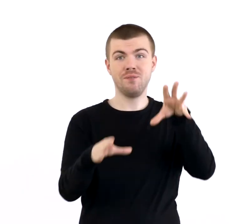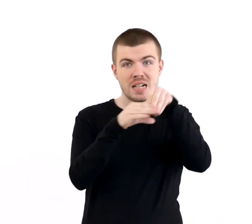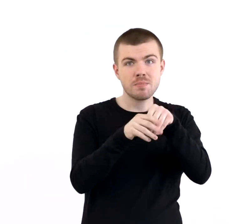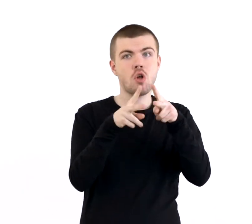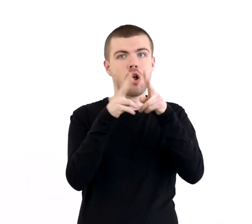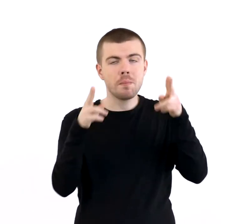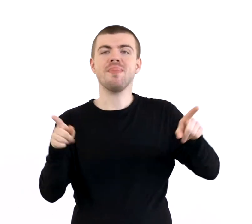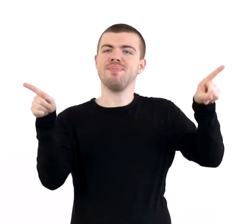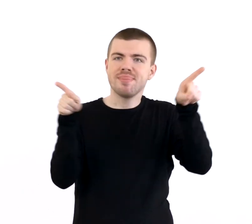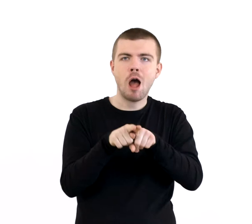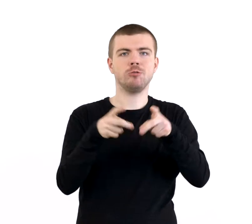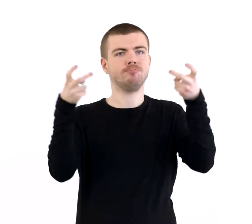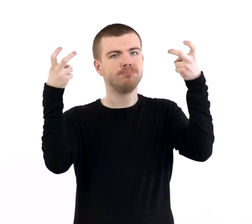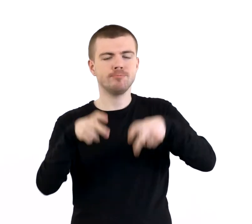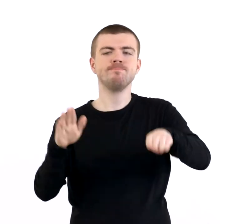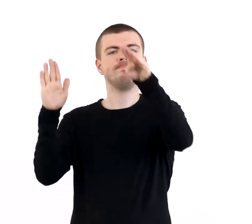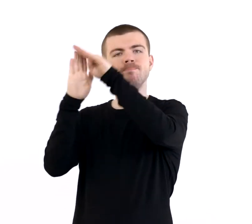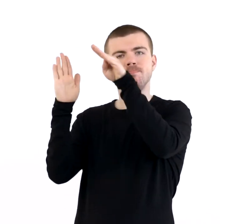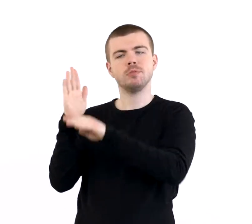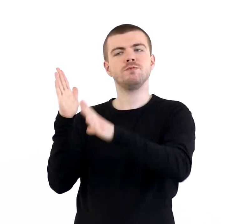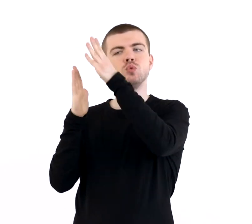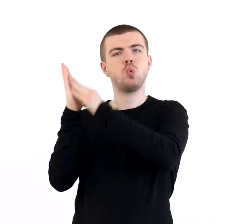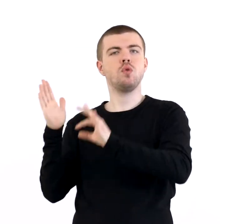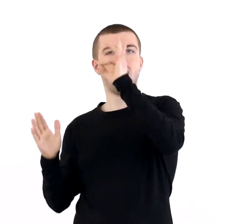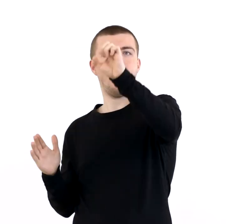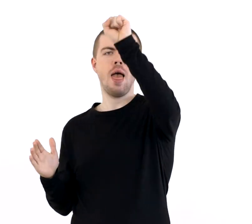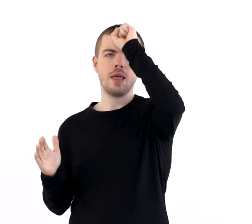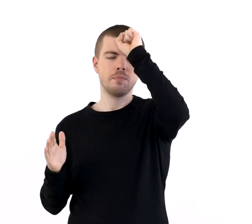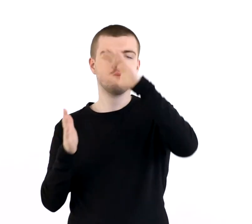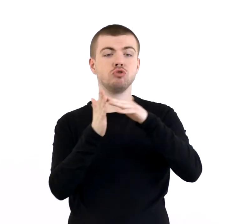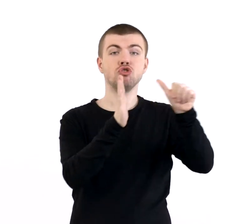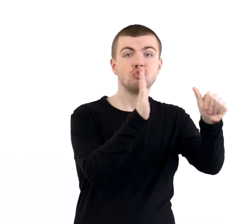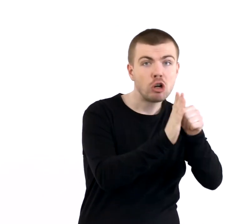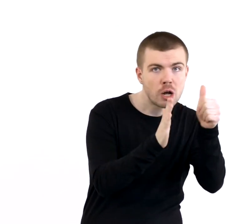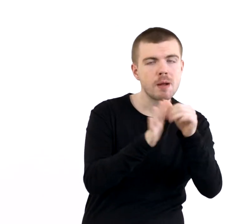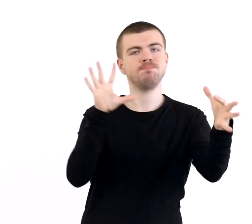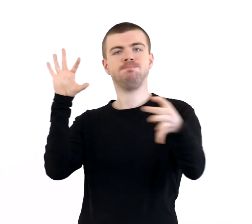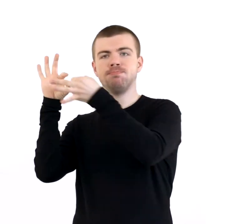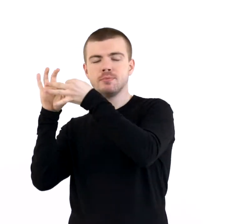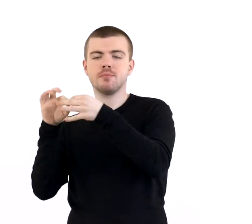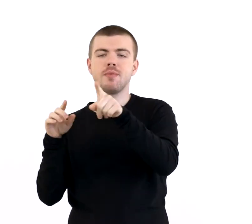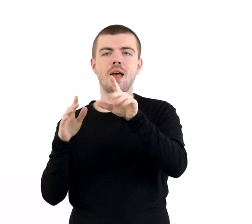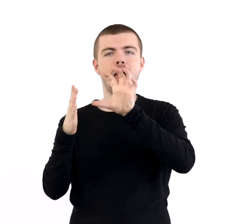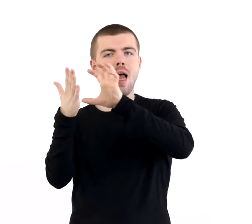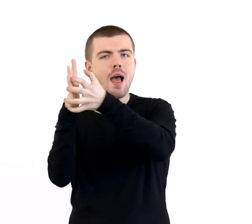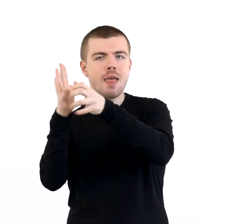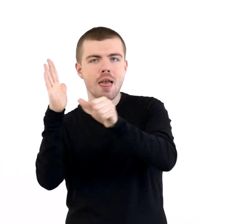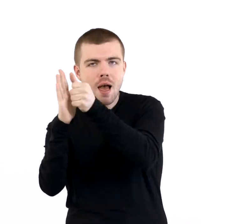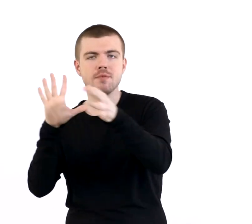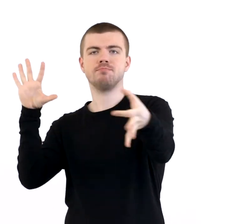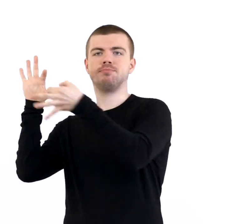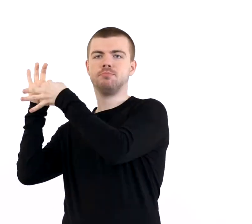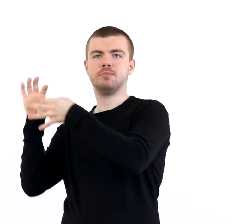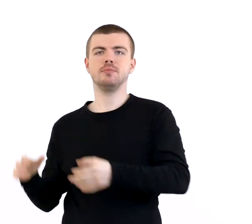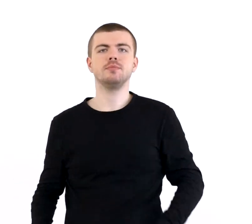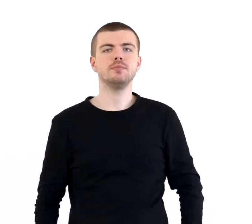W tym okresie zostały również stworzone zasady kanonu egipskiego dla rzeźby i reliefu.